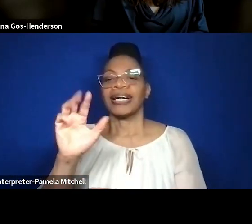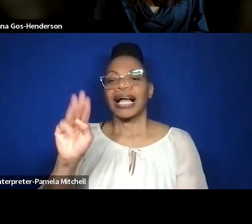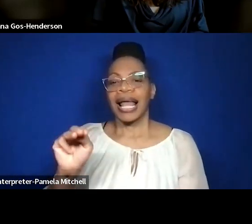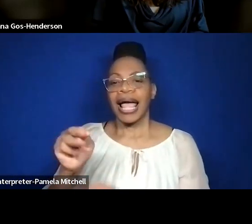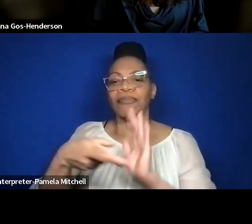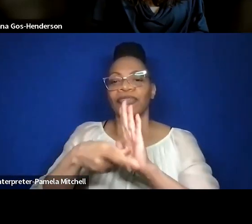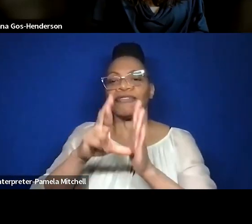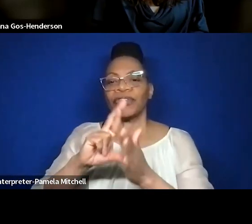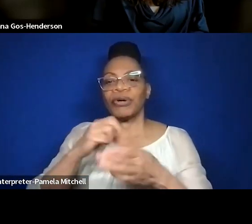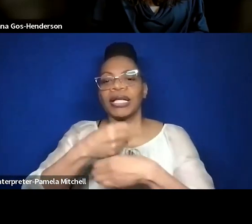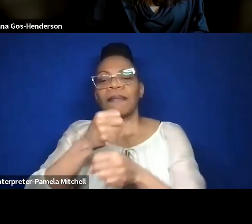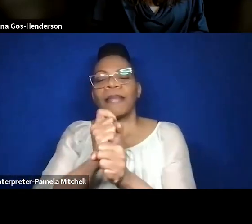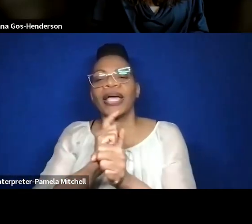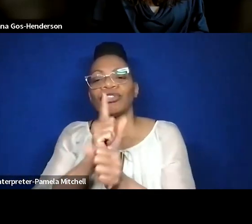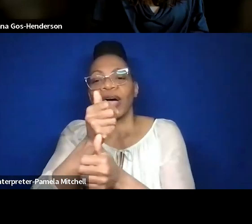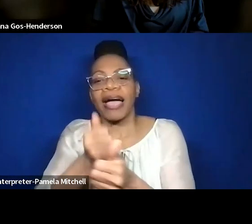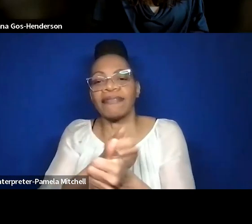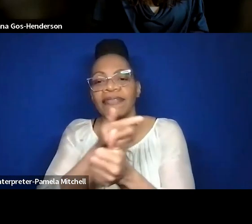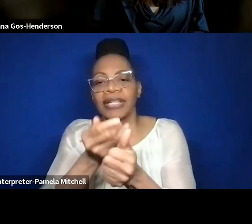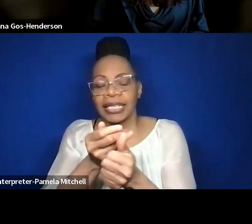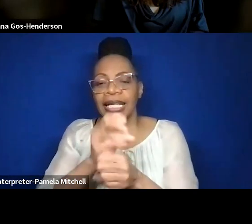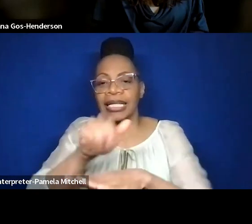para ser procesado y enviado a DDS.